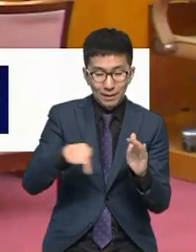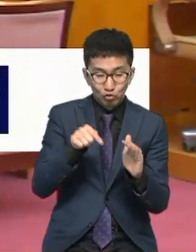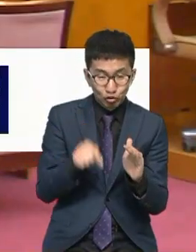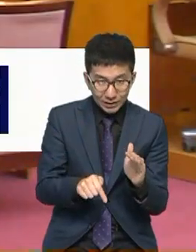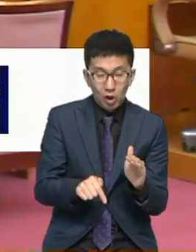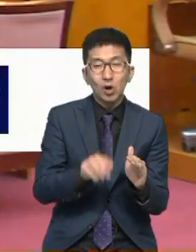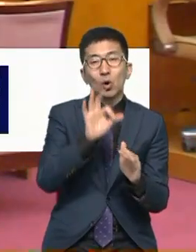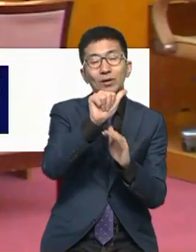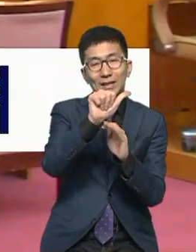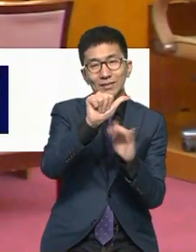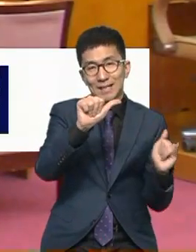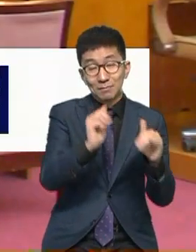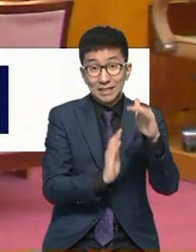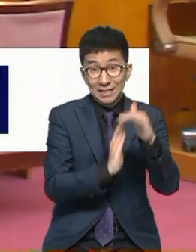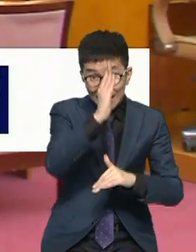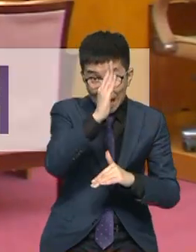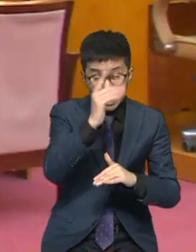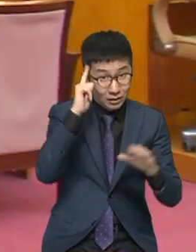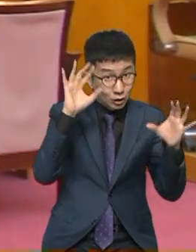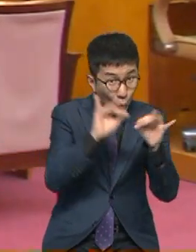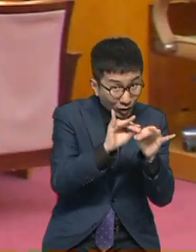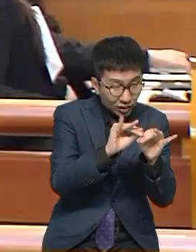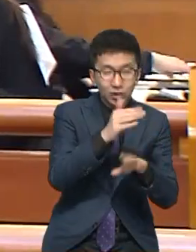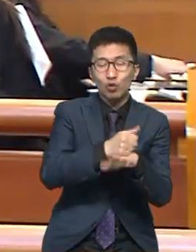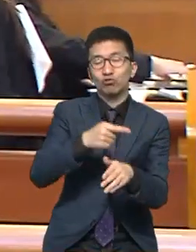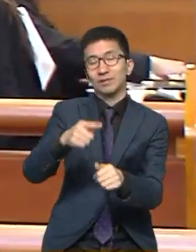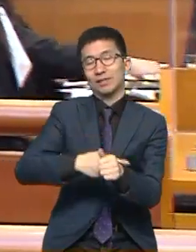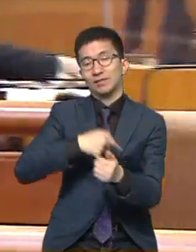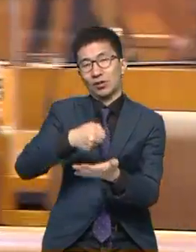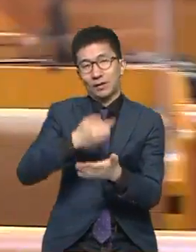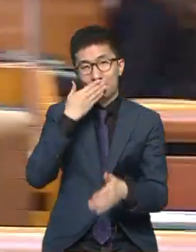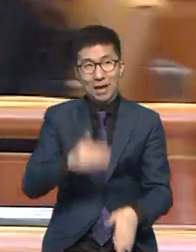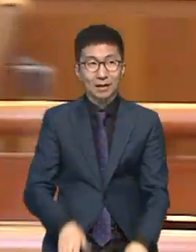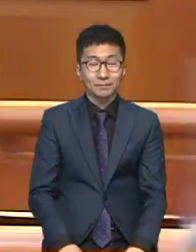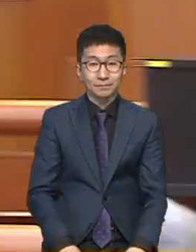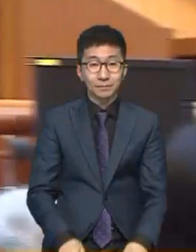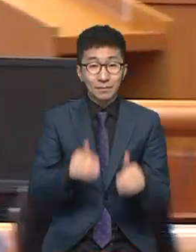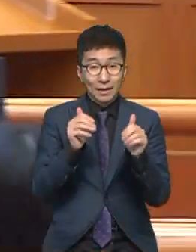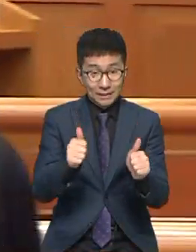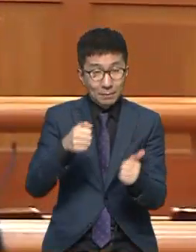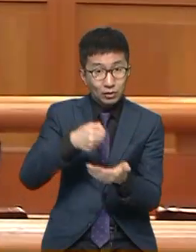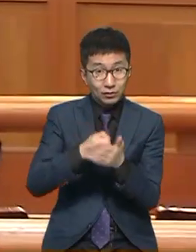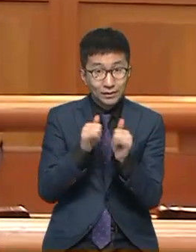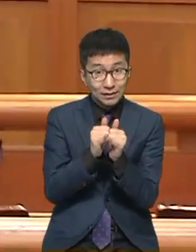결론내려집니다. 이번 사건에서 재판관들의 의견은 모든 쟁점에 대해 5:4로 갈렸습니다.